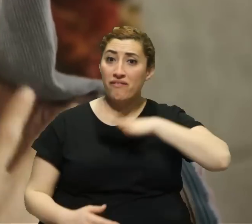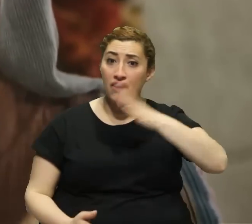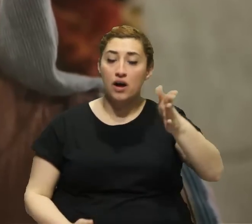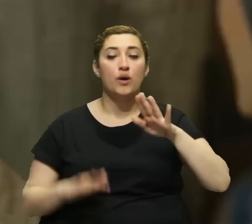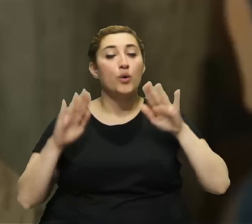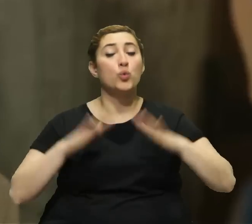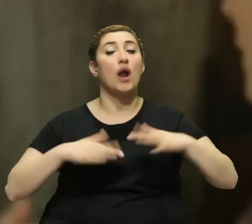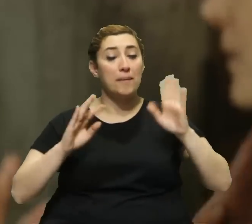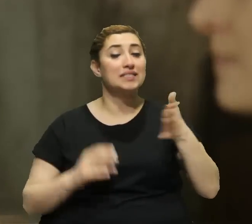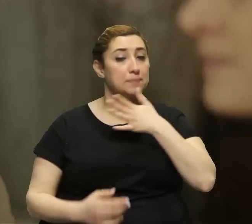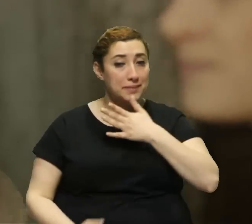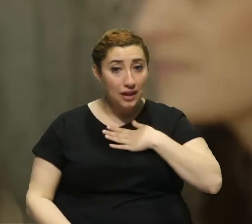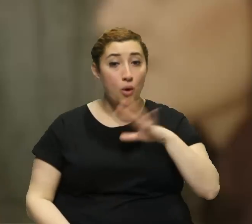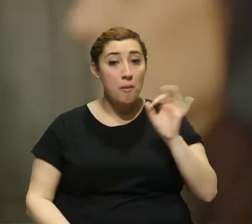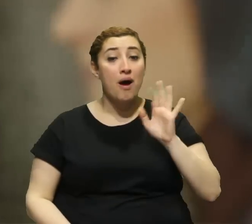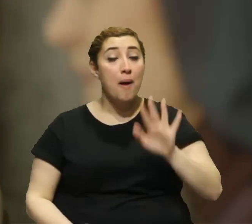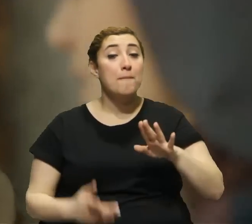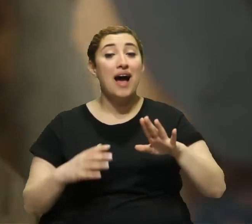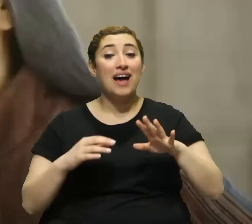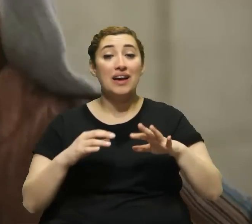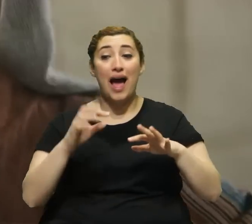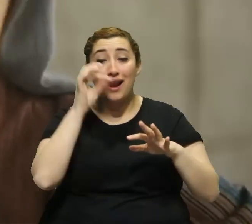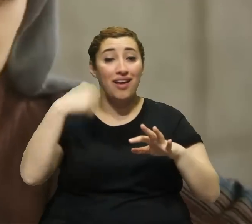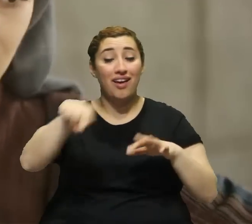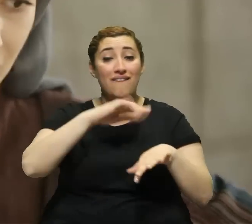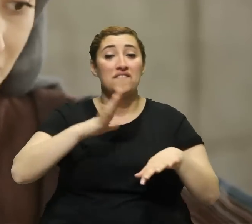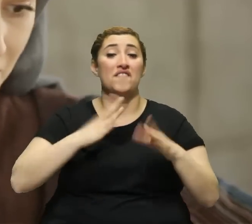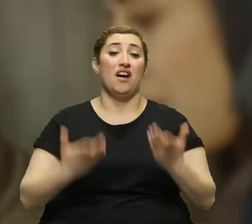Duramazsın, duramazsın elbet ama namahremdir yavrum.